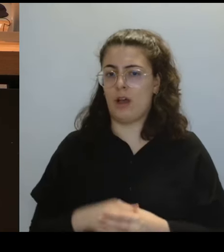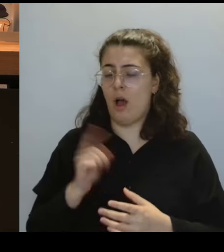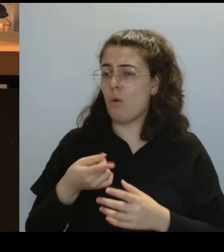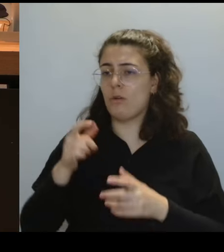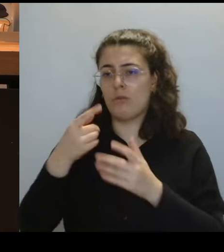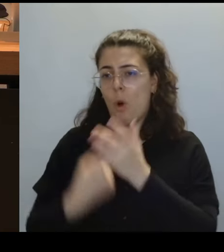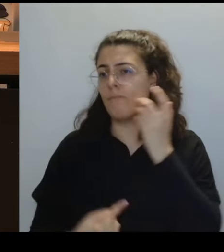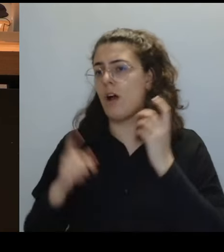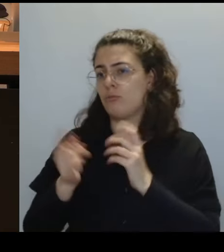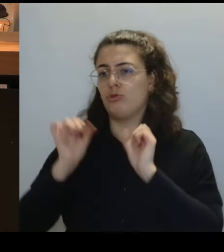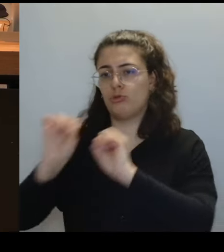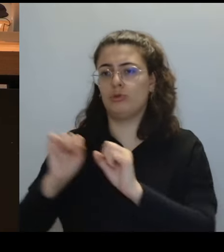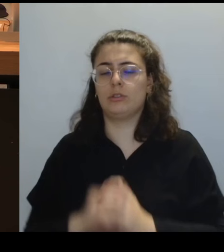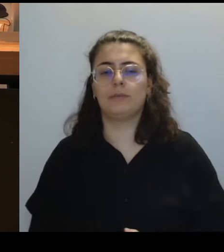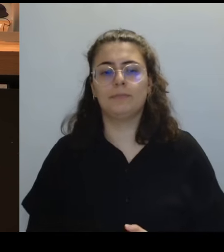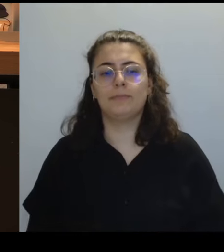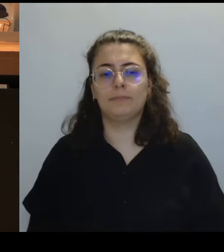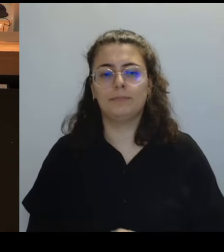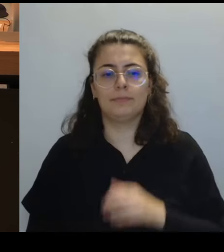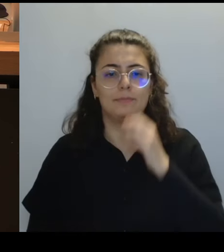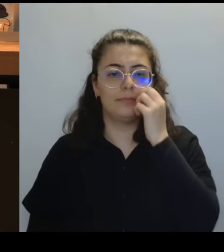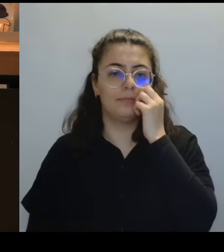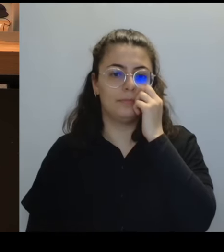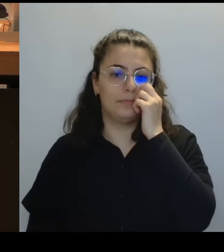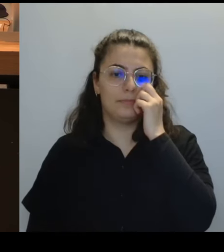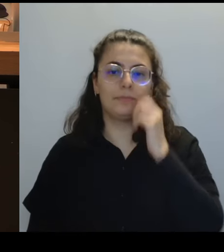Deshalb ist es nur konsequent und doch auch der Inbegriff des